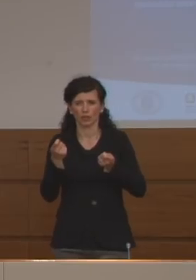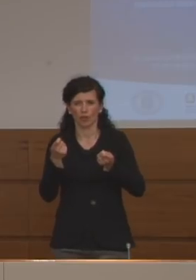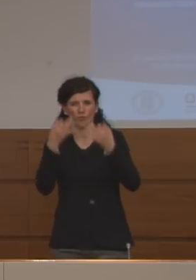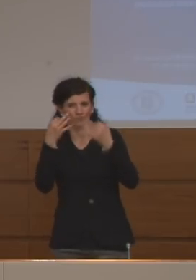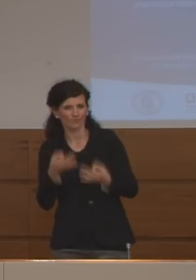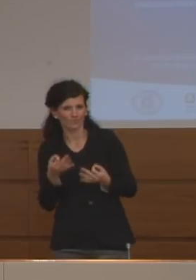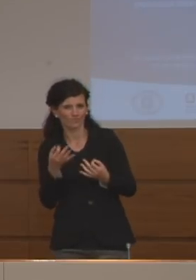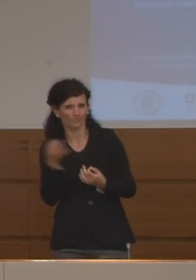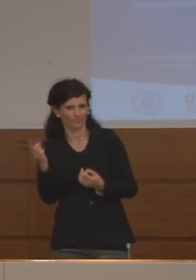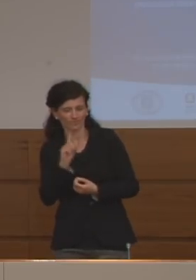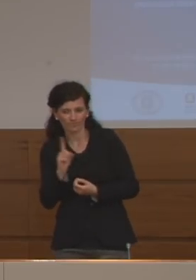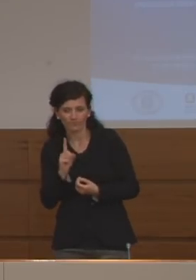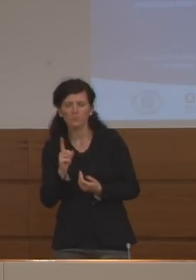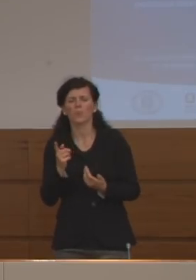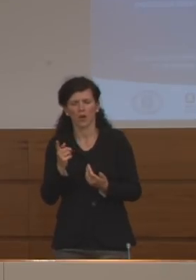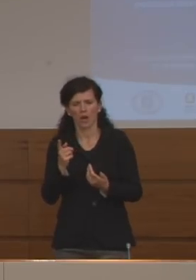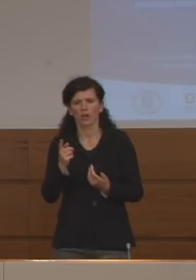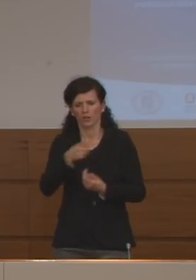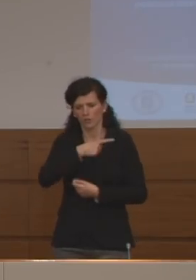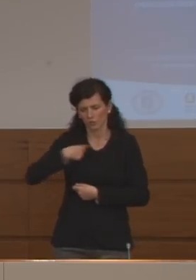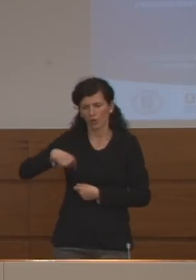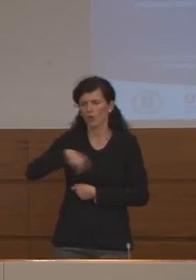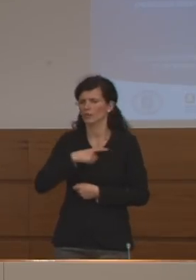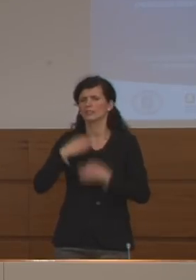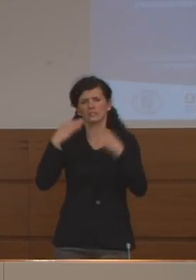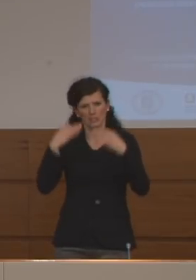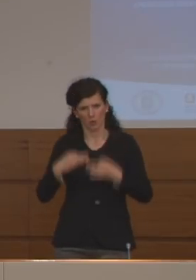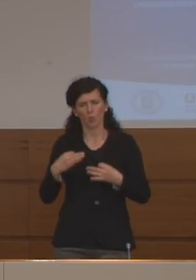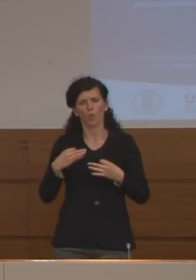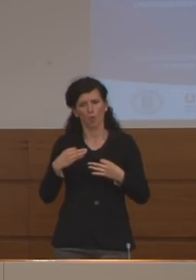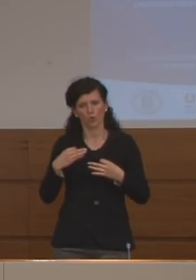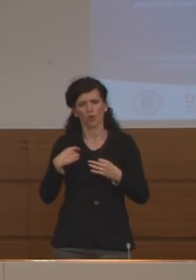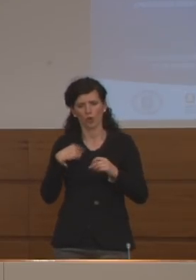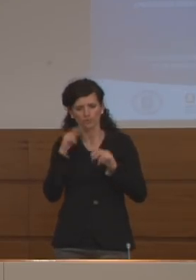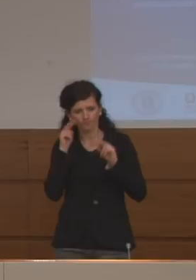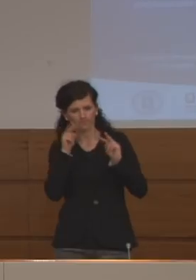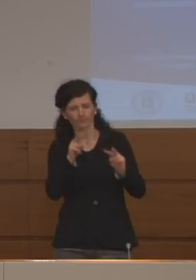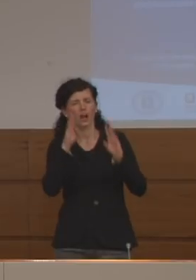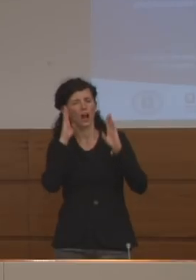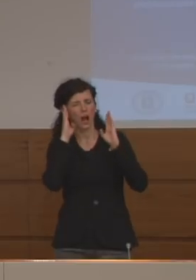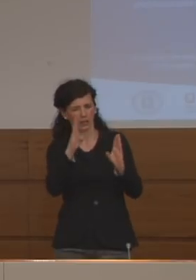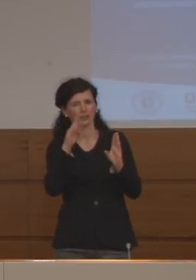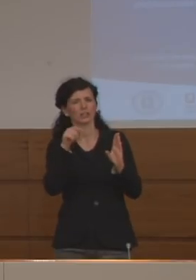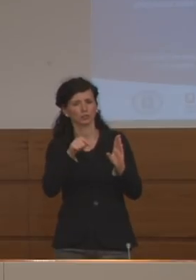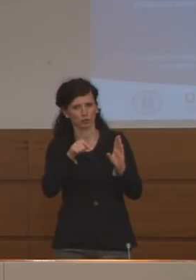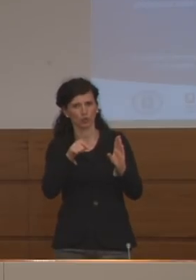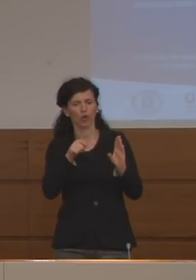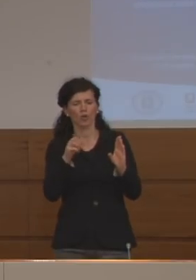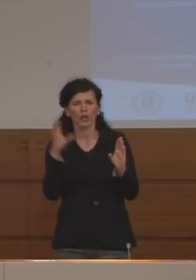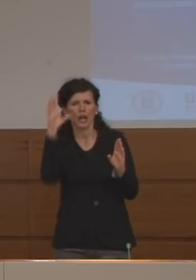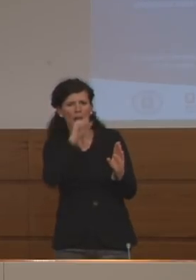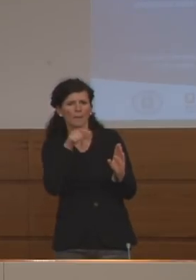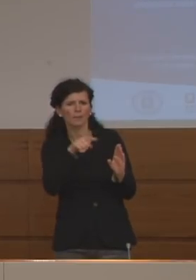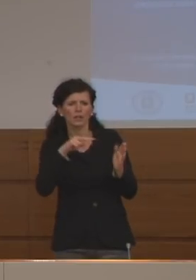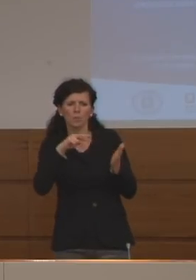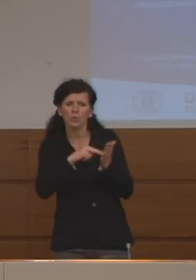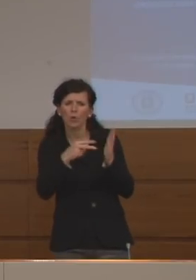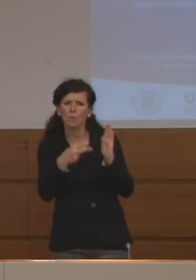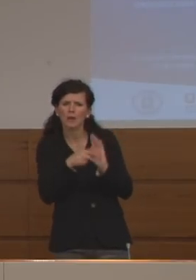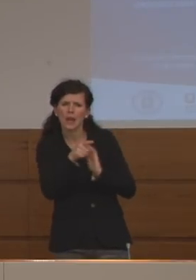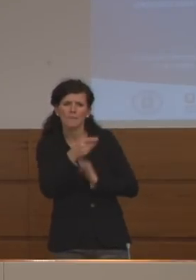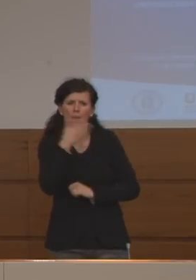vedere con la dovuta attenzione e soprattutto con la puntigliosità che